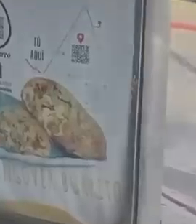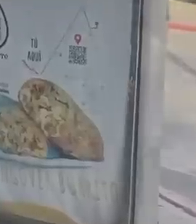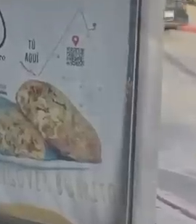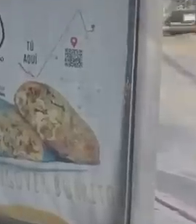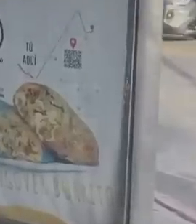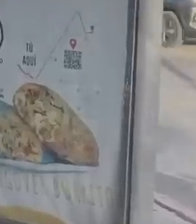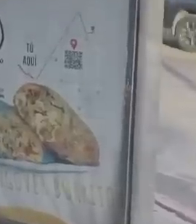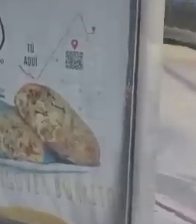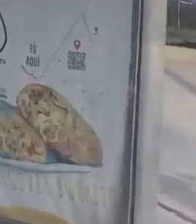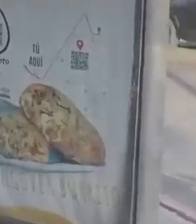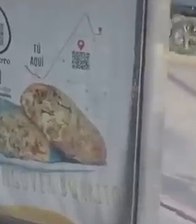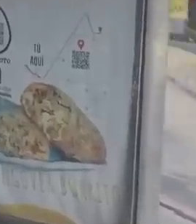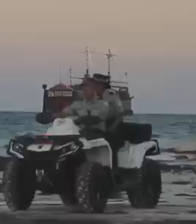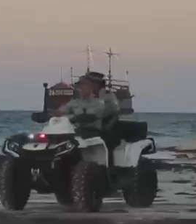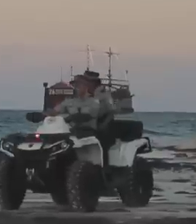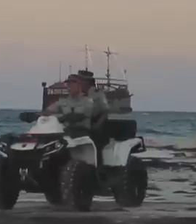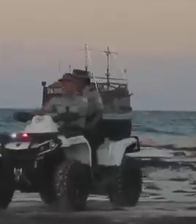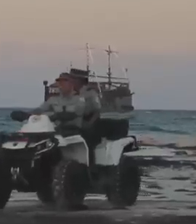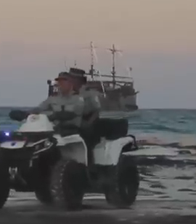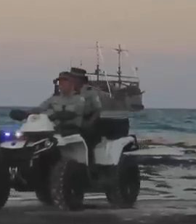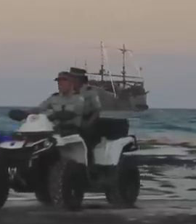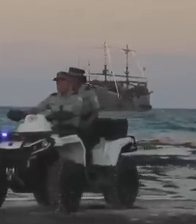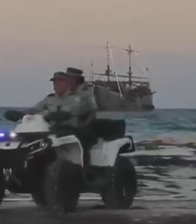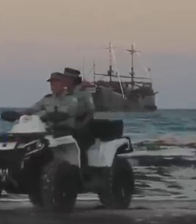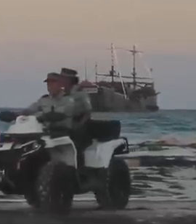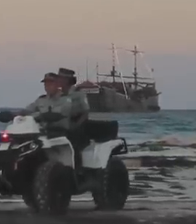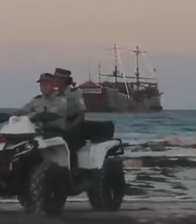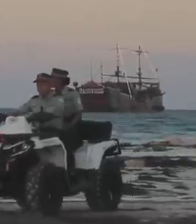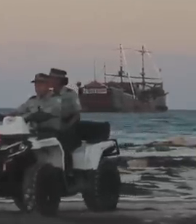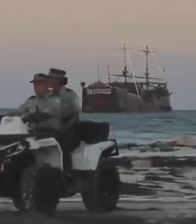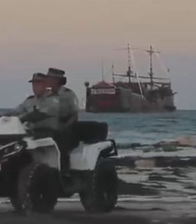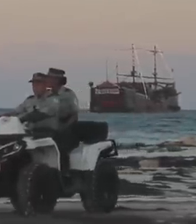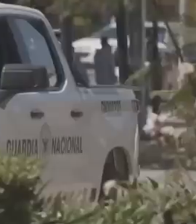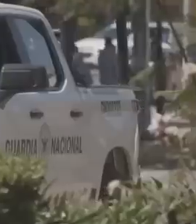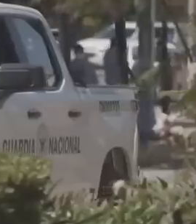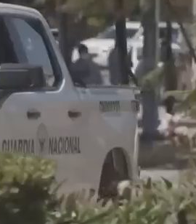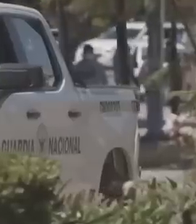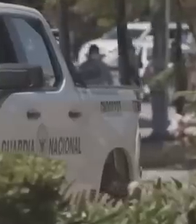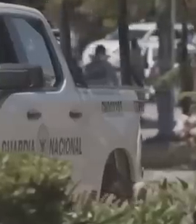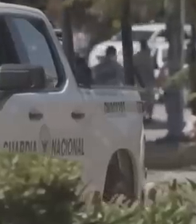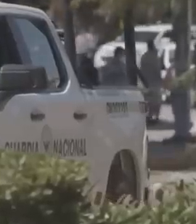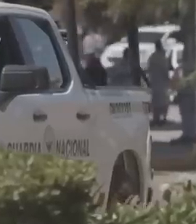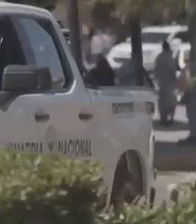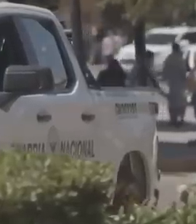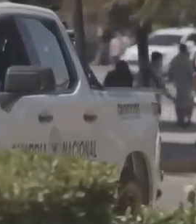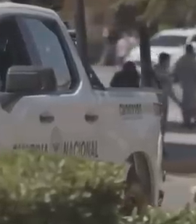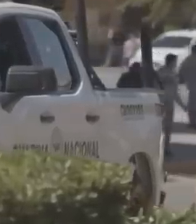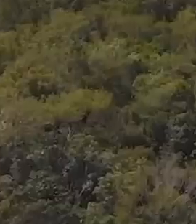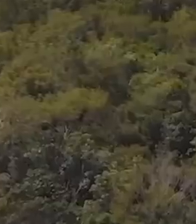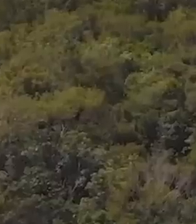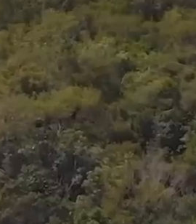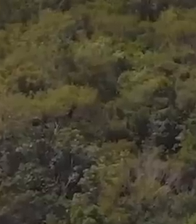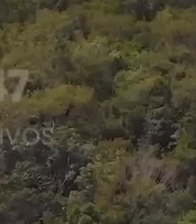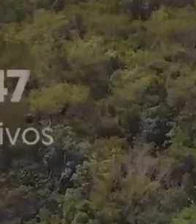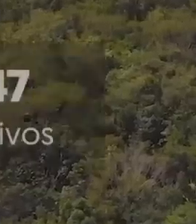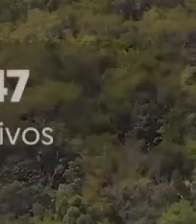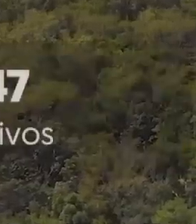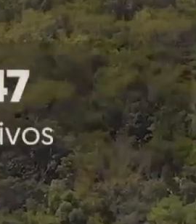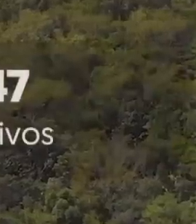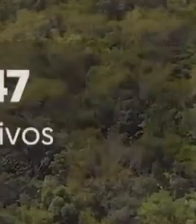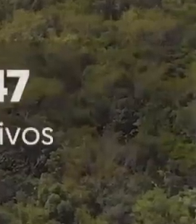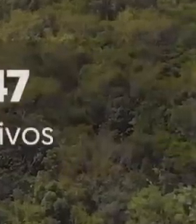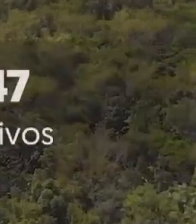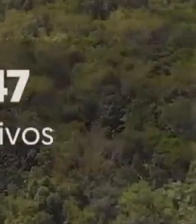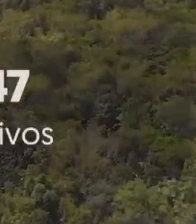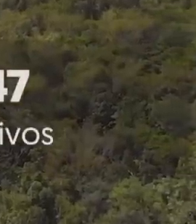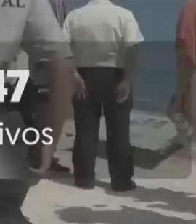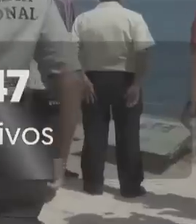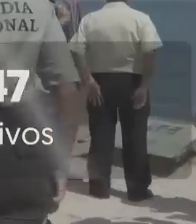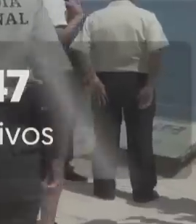se implementó el plan invierno 2024-2025 por parte de la guardia nacional empleándose 7547 efectivos